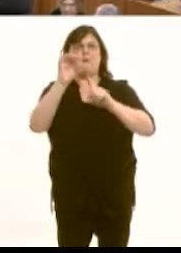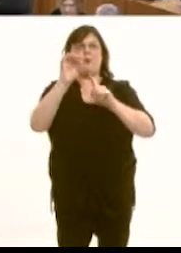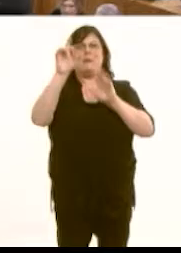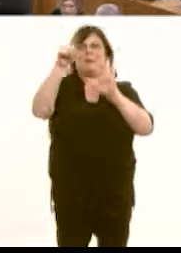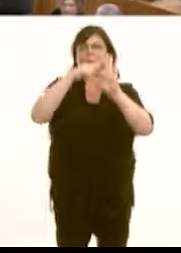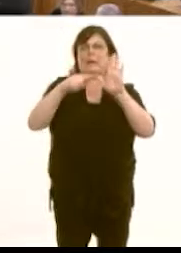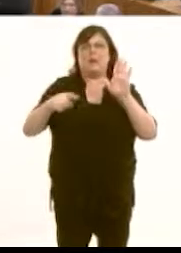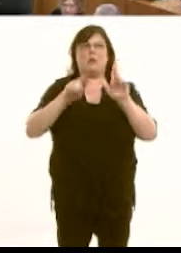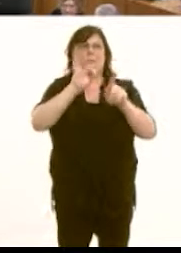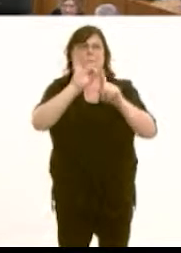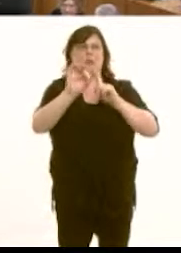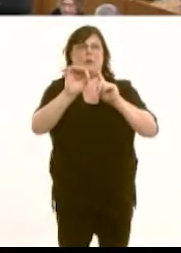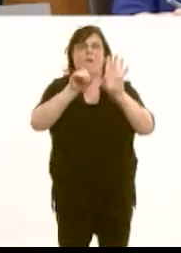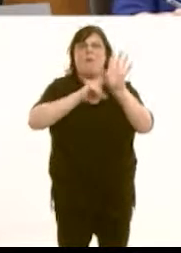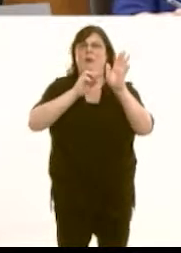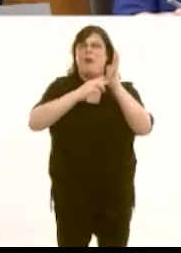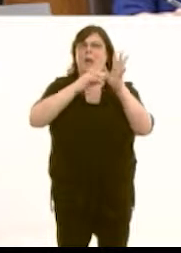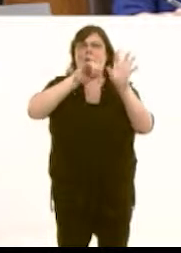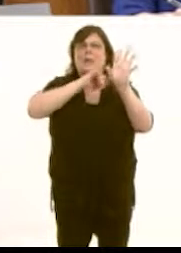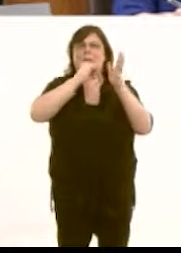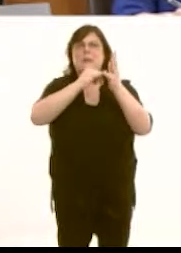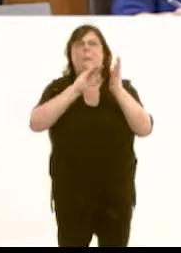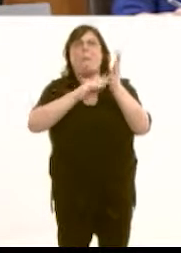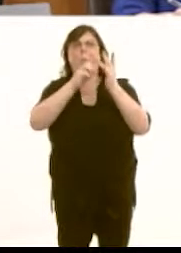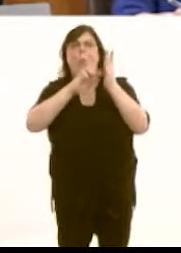yng nghyfraith sydd yn byw yn nhref Warrenpoint yng Ngogledd Iwerddon.